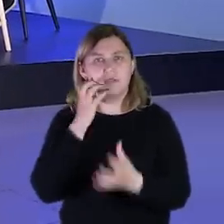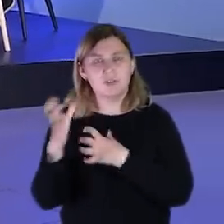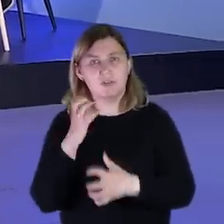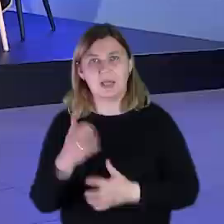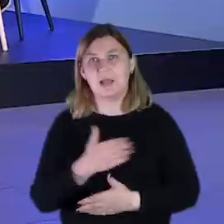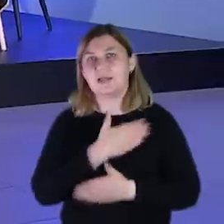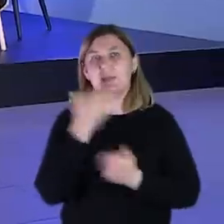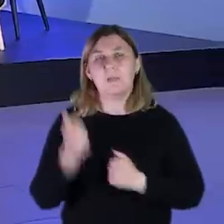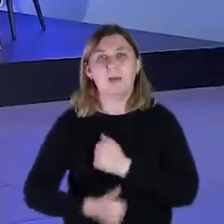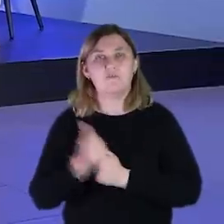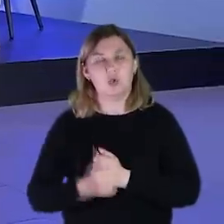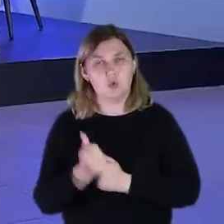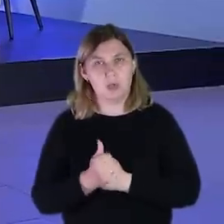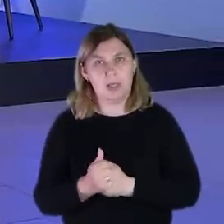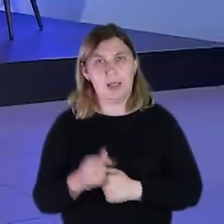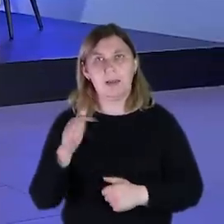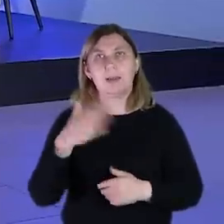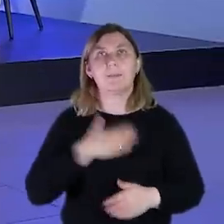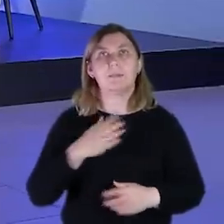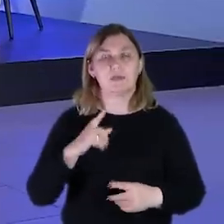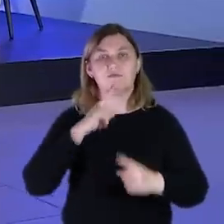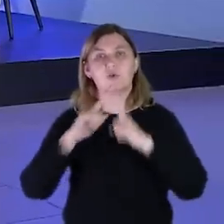Nie mamy tego w dokumentach, ale mamy w relacjach takie informacje,